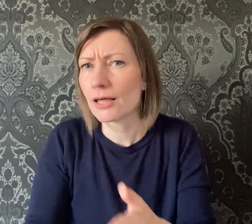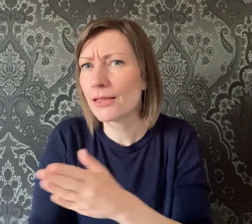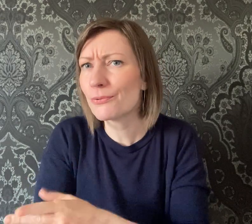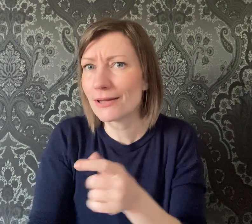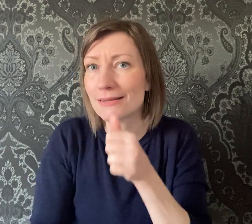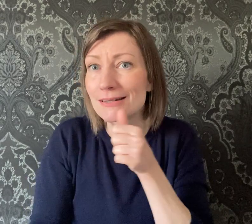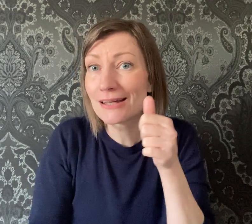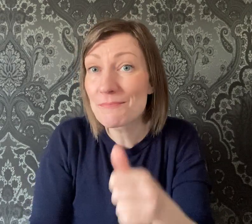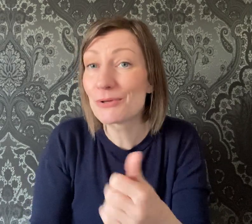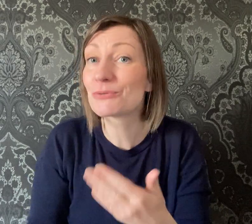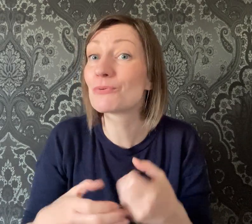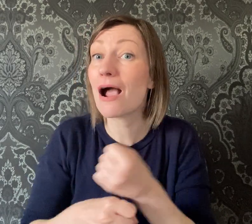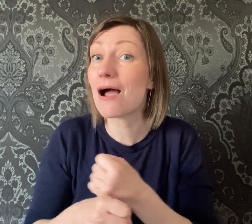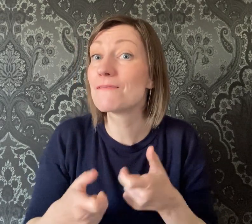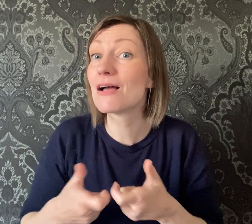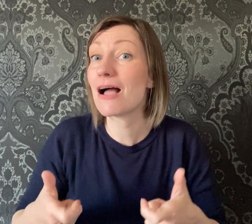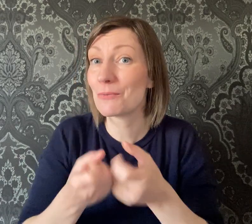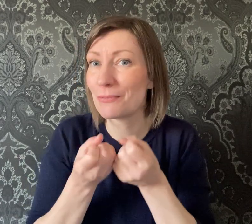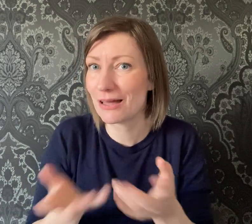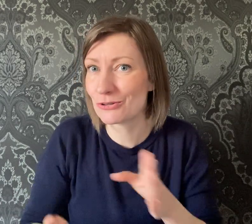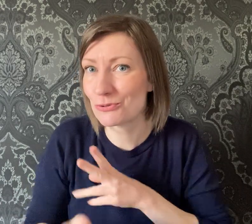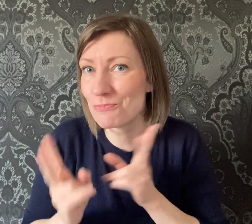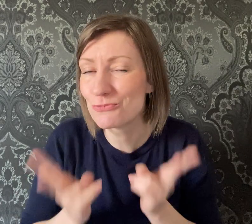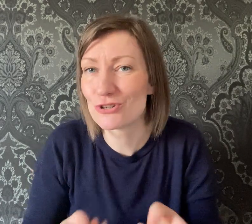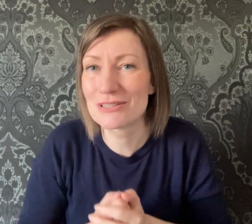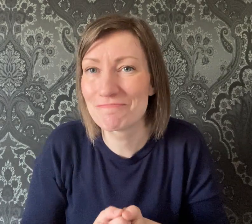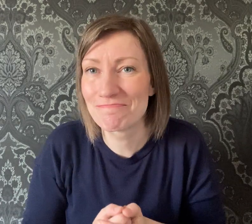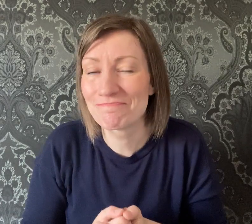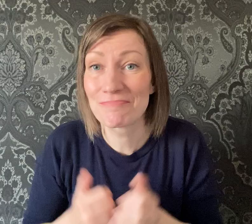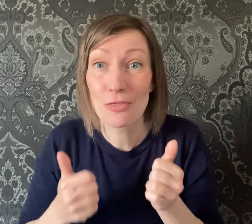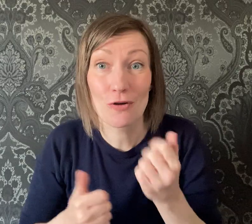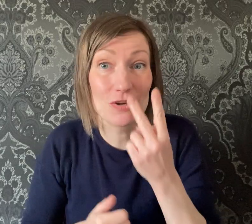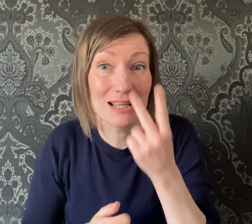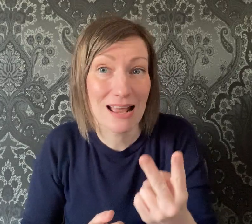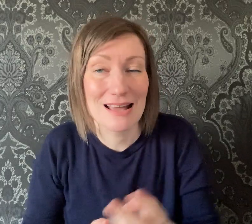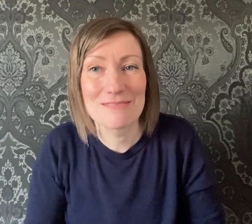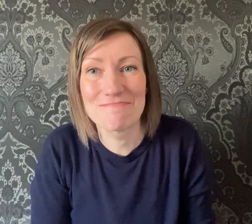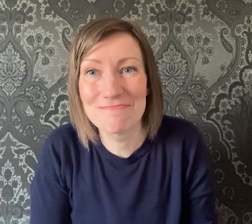Ilmoittauduthan etukäteen kakku- ja kahvitarjoilun vuoksi. Toivottavasti nähdään siellä!